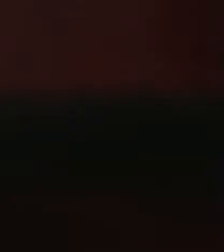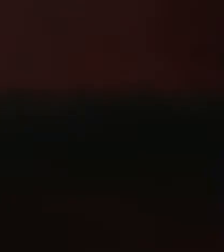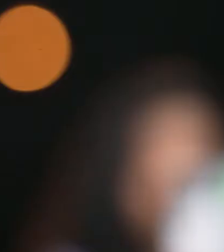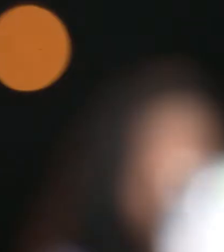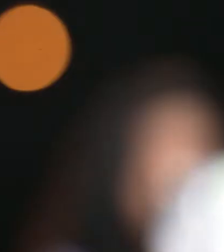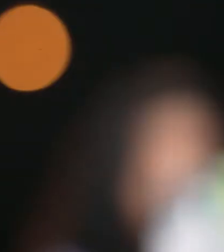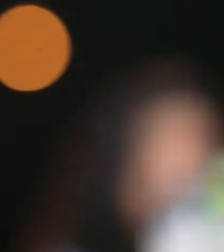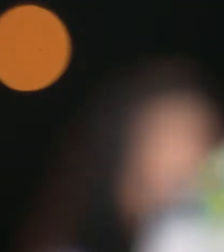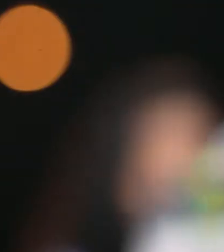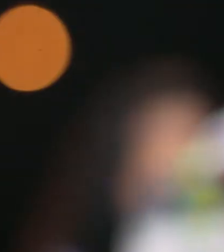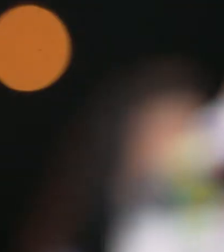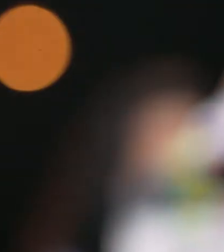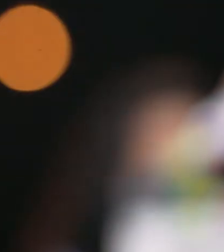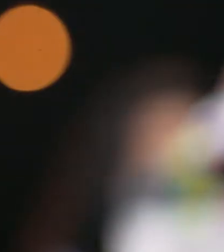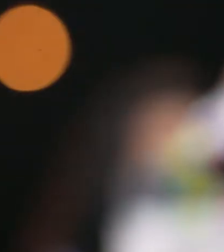Aprendices 2, Guadalupe, toma 1.